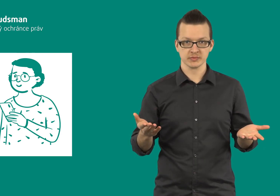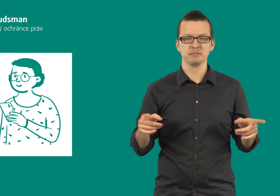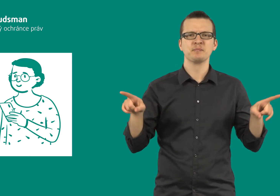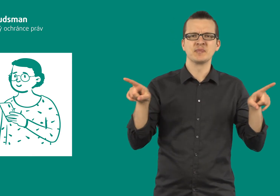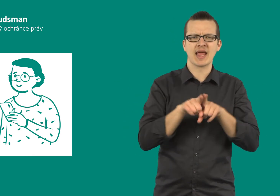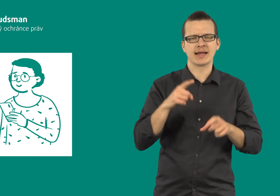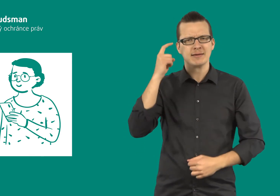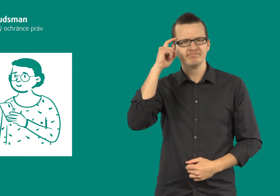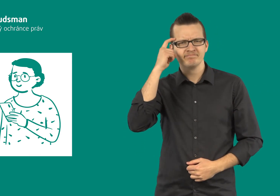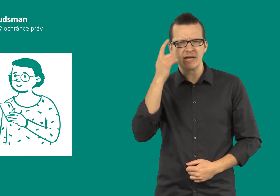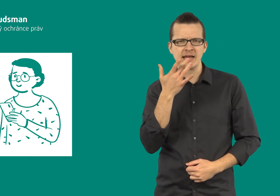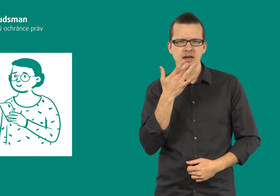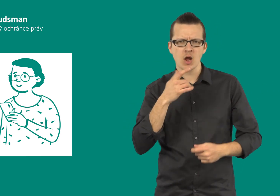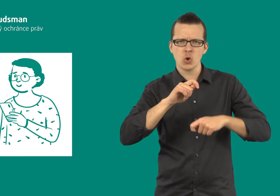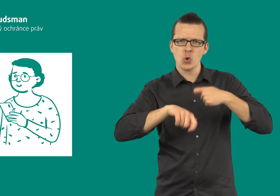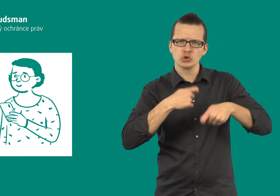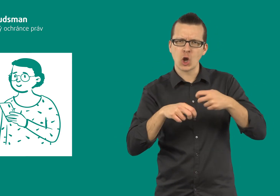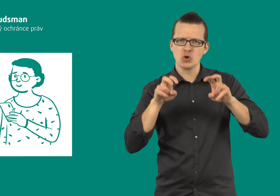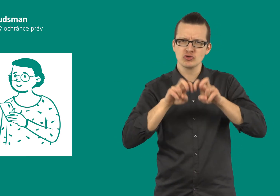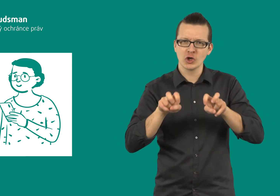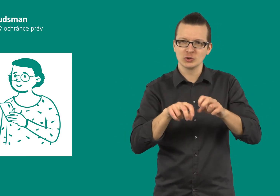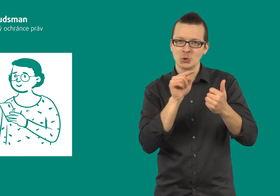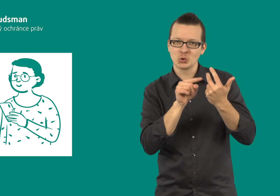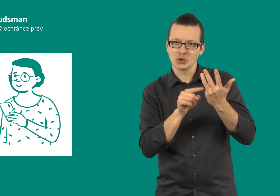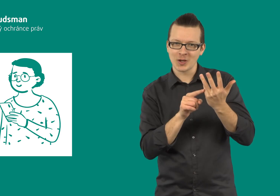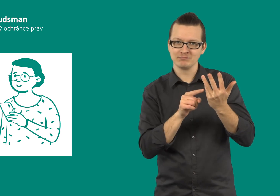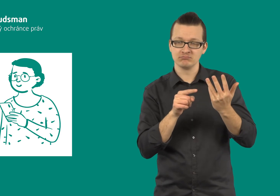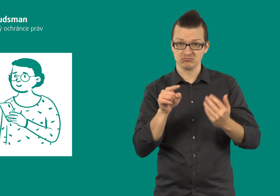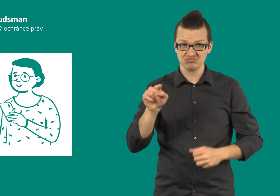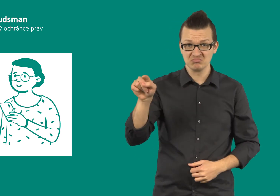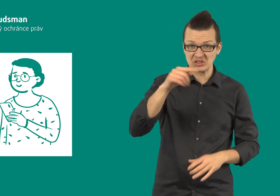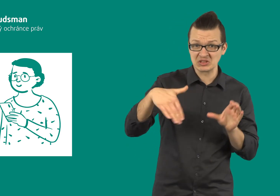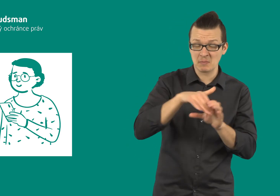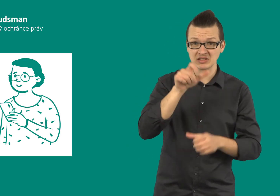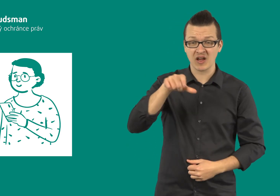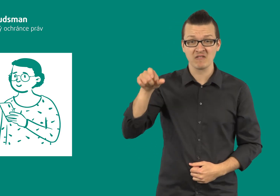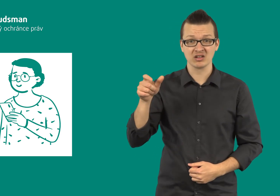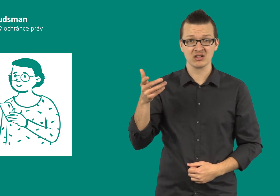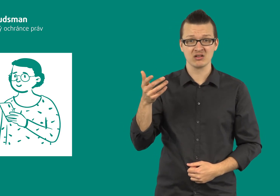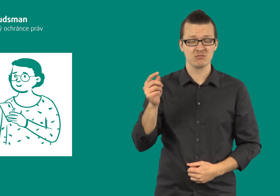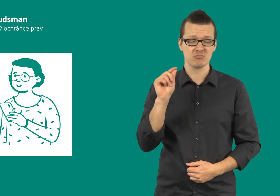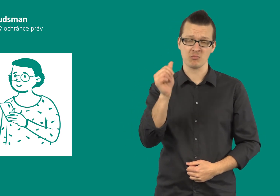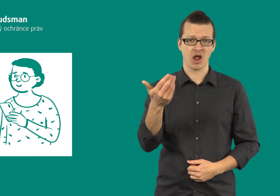Zájem hledat cesty, jak vyjít potřebám zaměstnance s postižením vstříc je minimální.